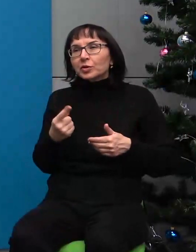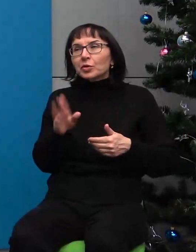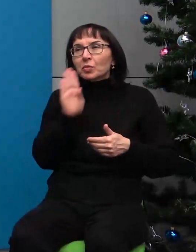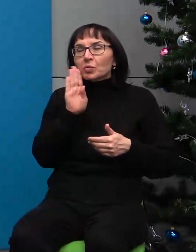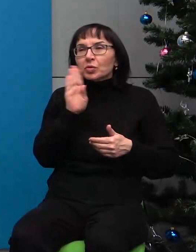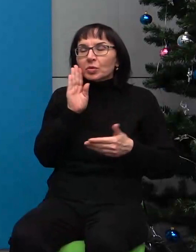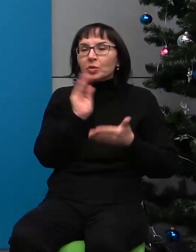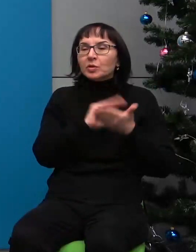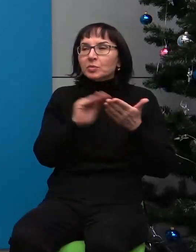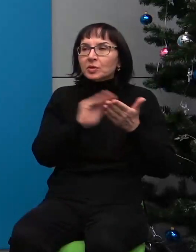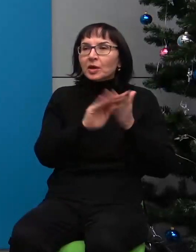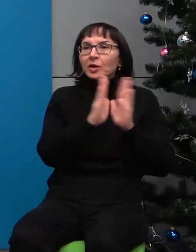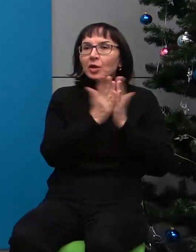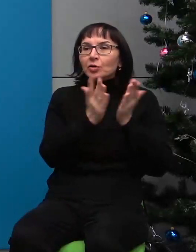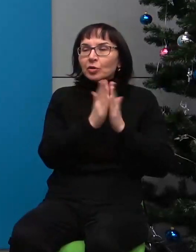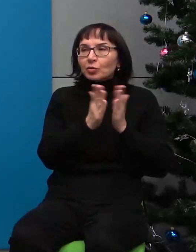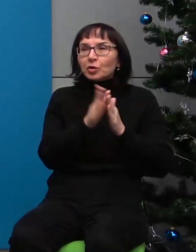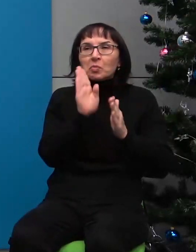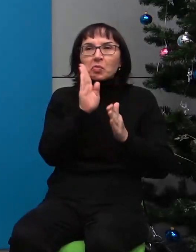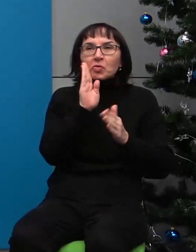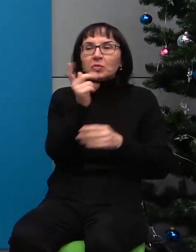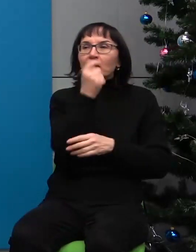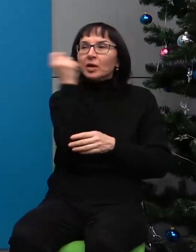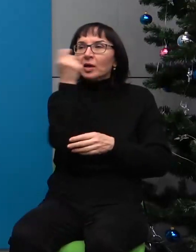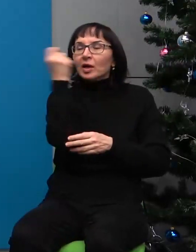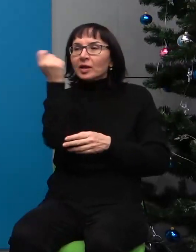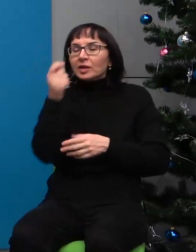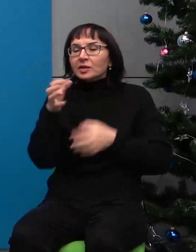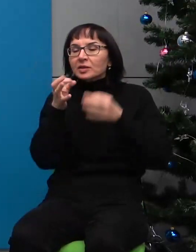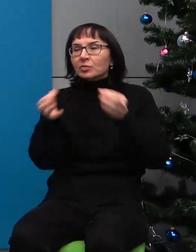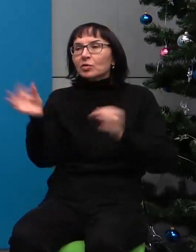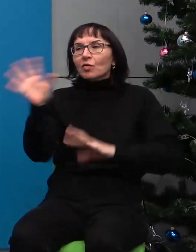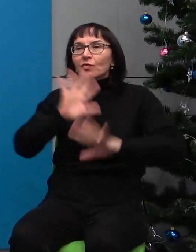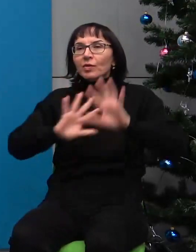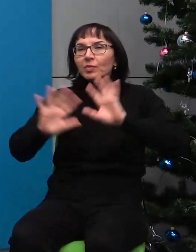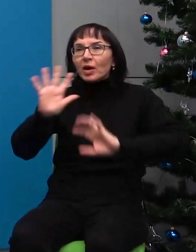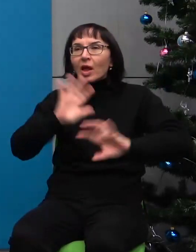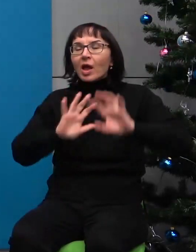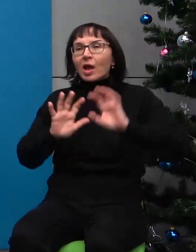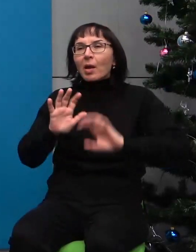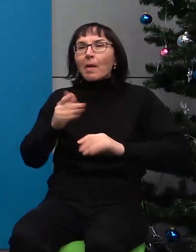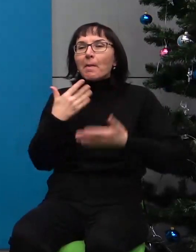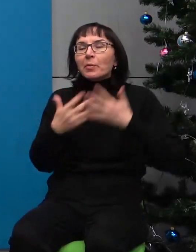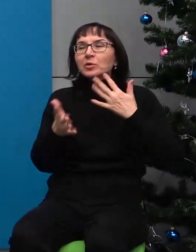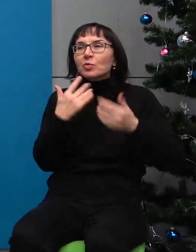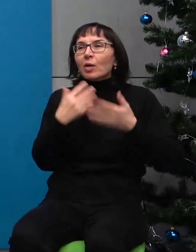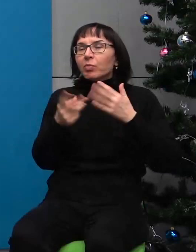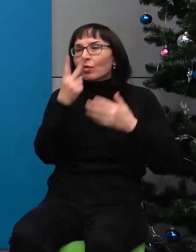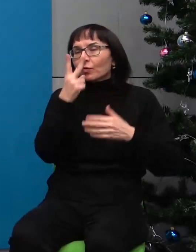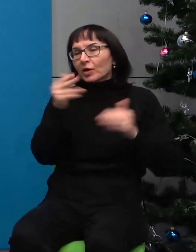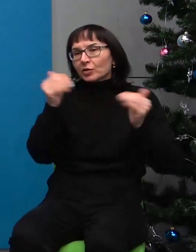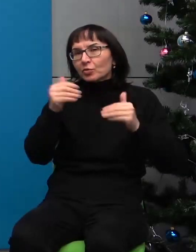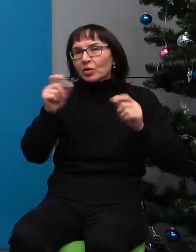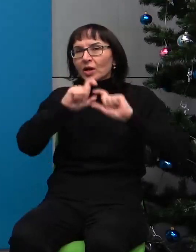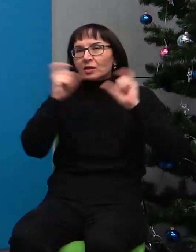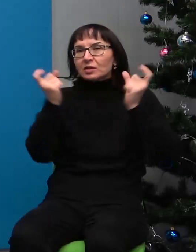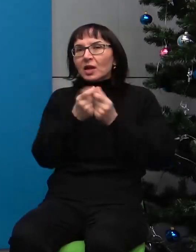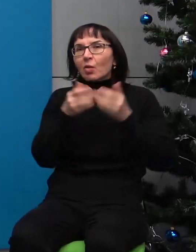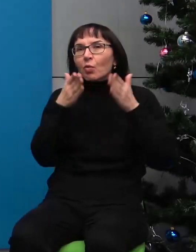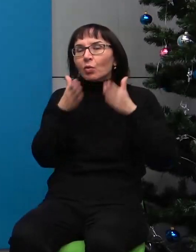że najważniejszym wydarzeniem książki jest, jak Jezus z jazdą samochodem we mgle. Niewiele widać, ale można tak przejechać całą drogę. I tak samo jest z pisaniem,